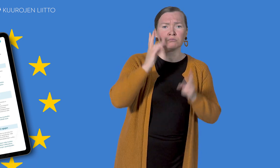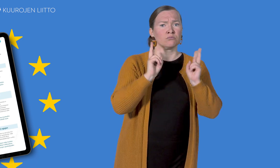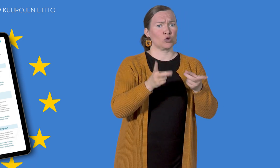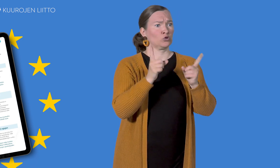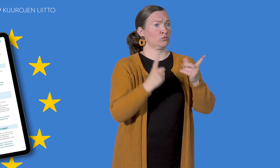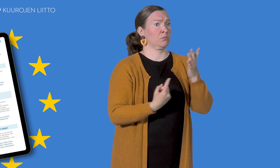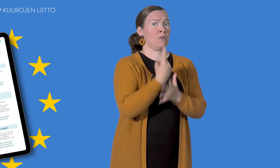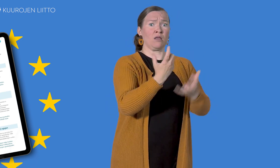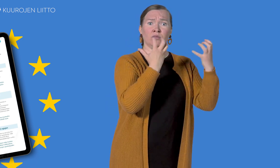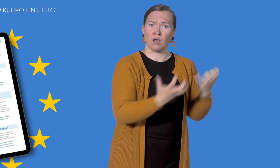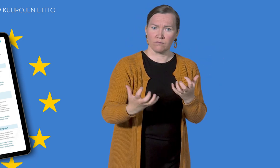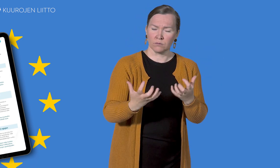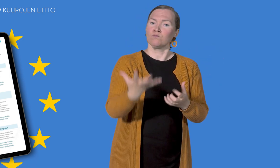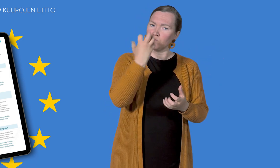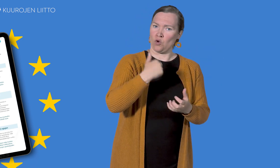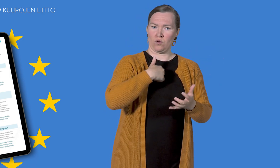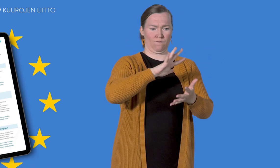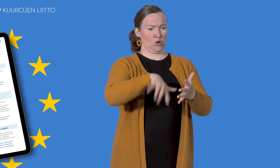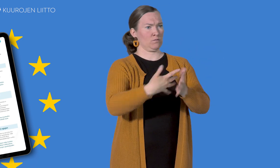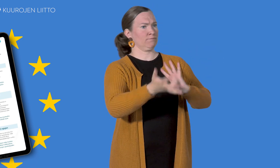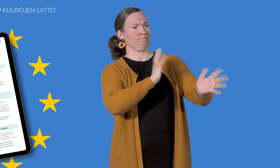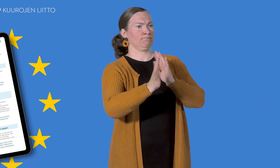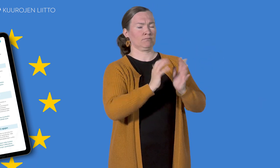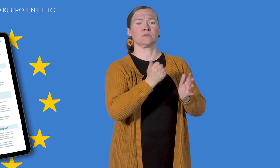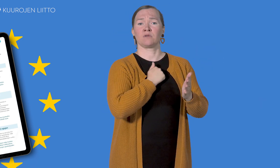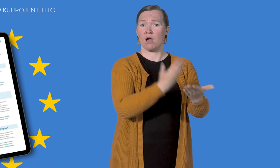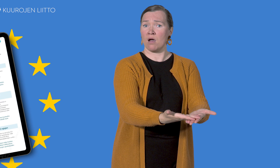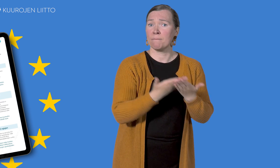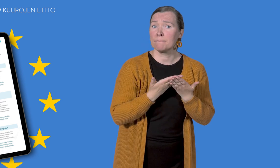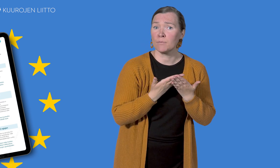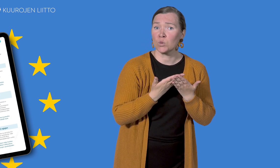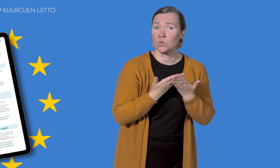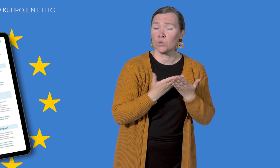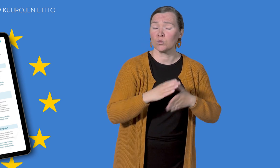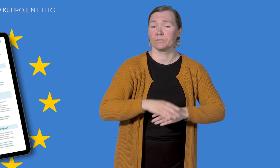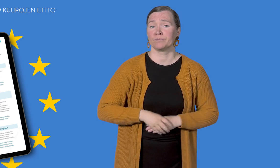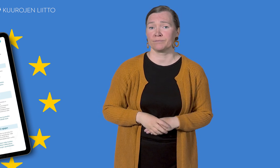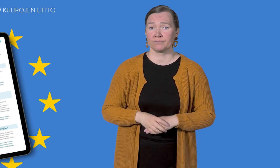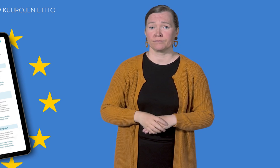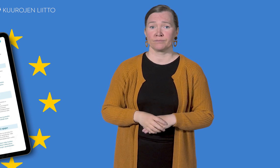sekä tarvittaessa myös apua viittomakielellä kommunikoimalla.